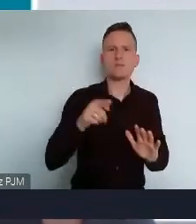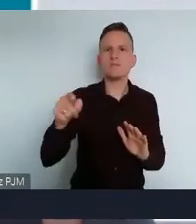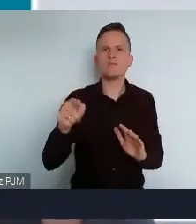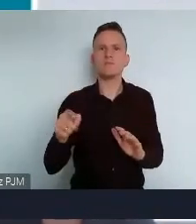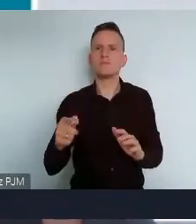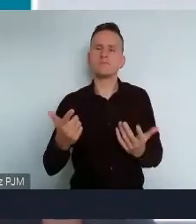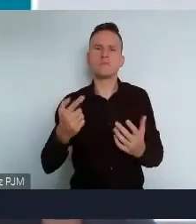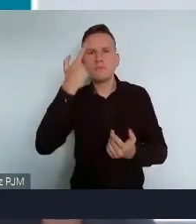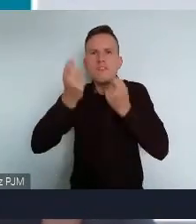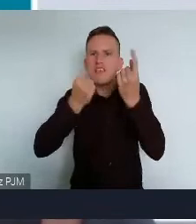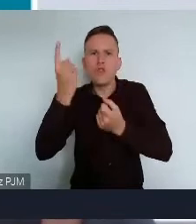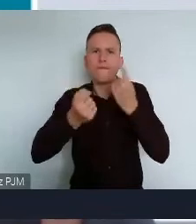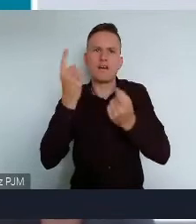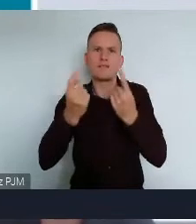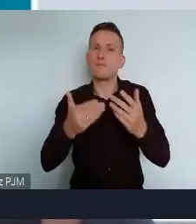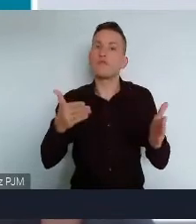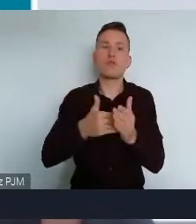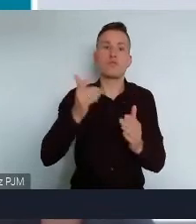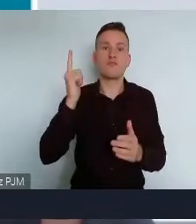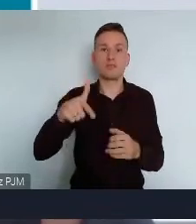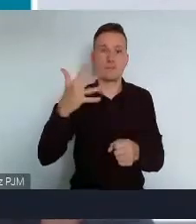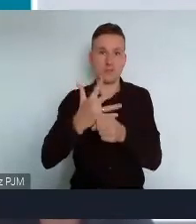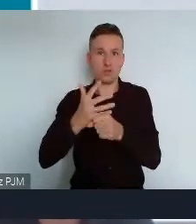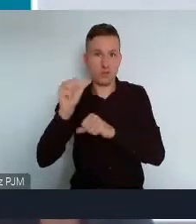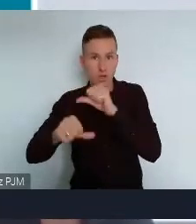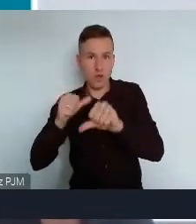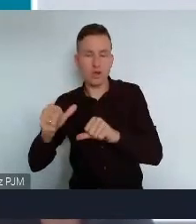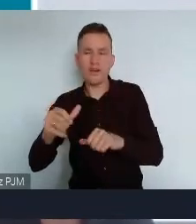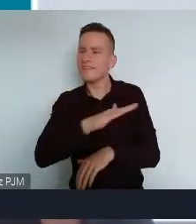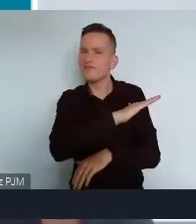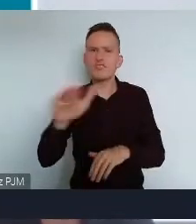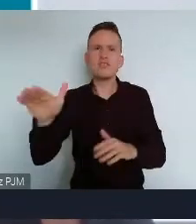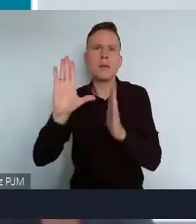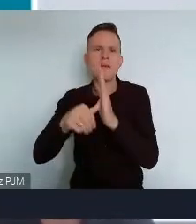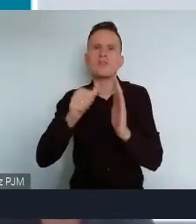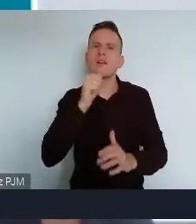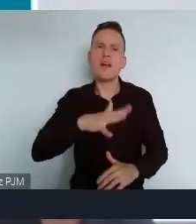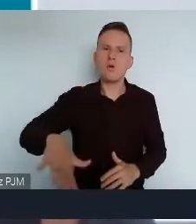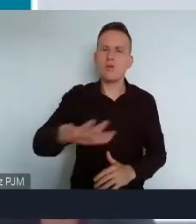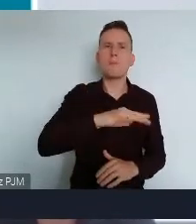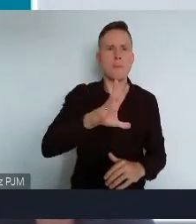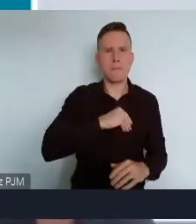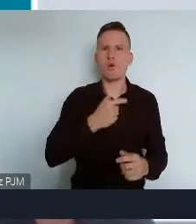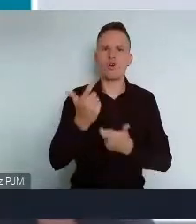aby do 2050 roku wszystkie miasta europejskie mogły stać się neutralne dla klimatu,